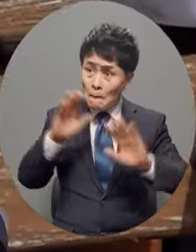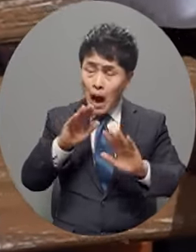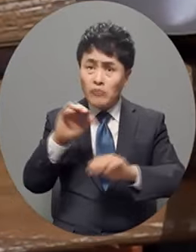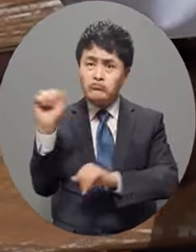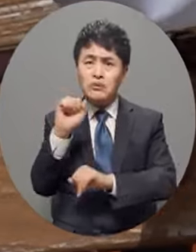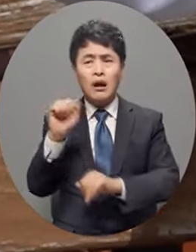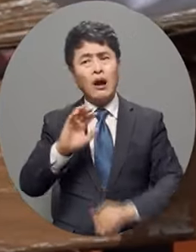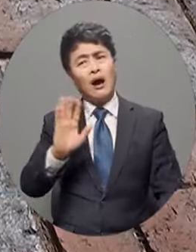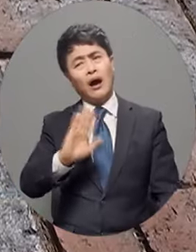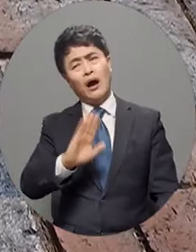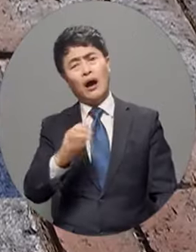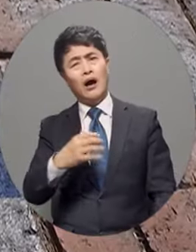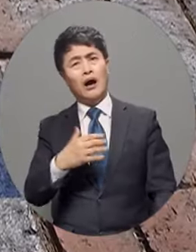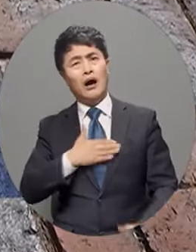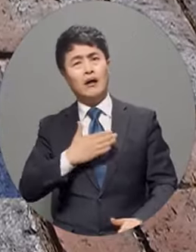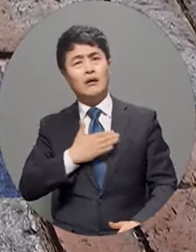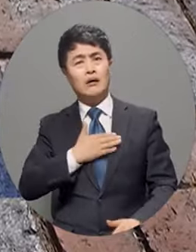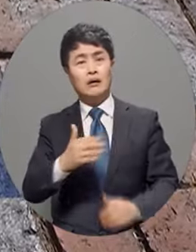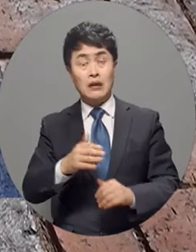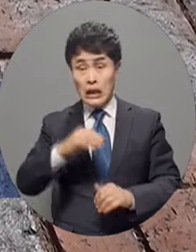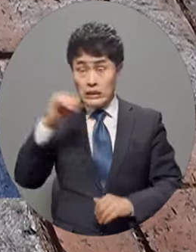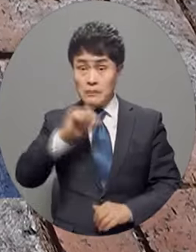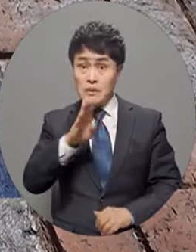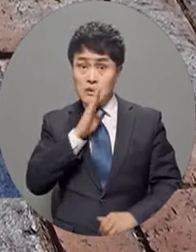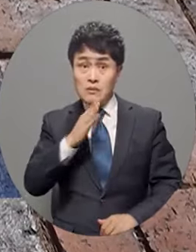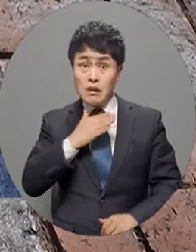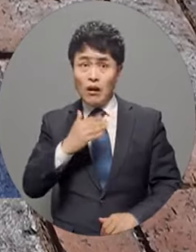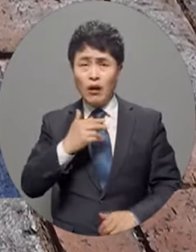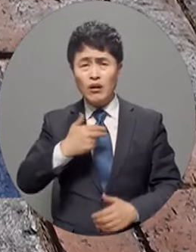운전이 두렵습니다. (인터뷰) 새벽에는 무서워요.